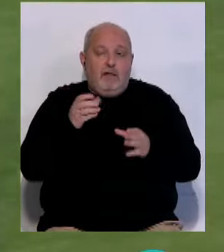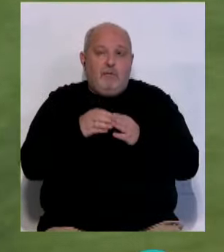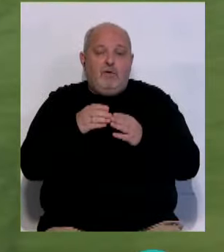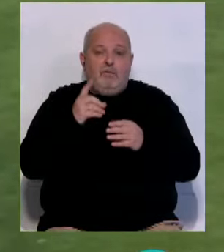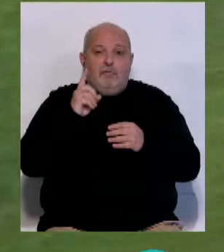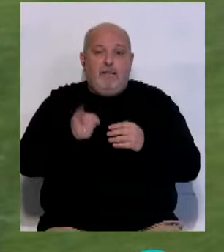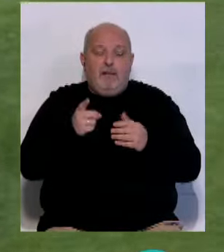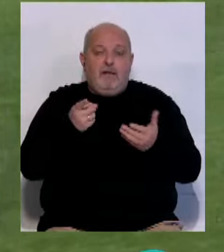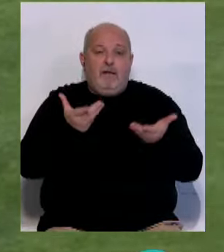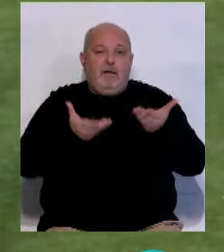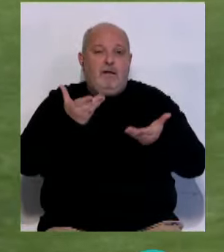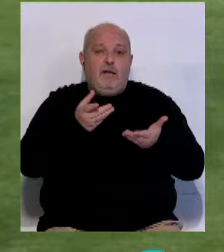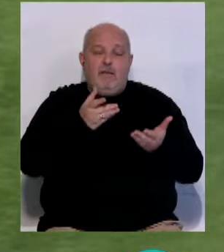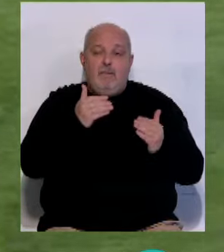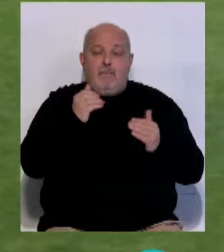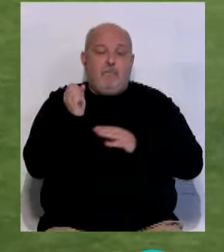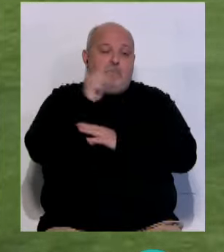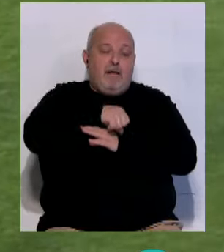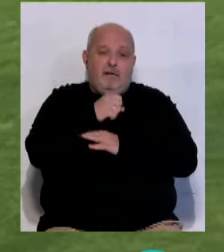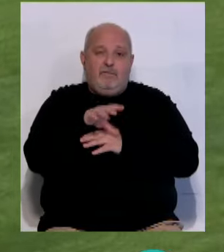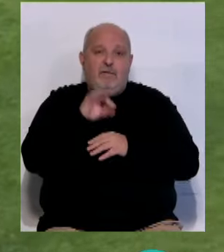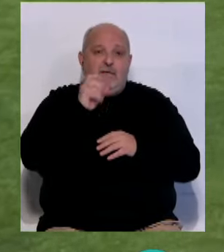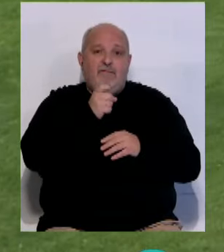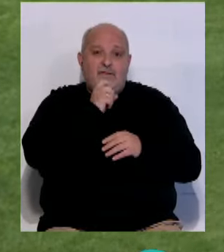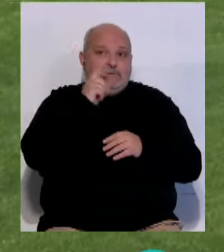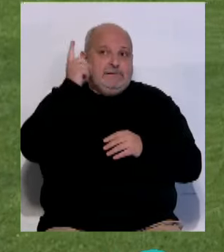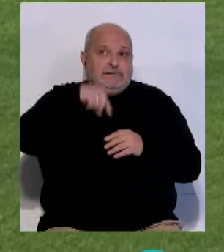de ellos que es muy difícil tomar este tipo tipo de decisiones pero yo creo que si tú de verdad te